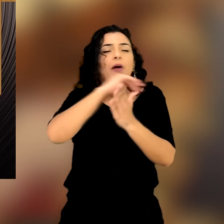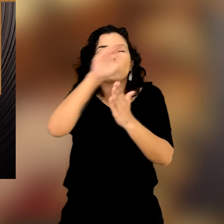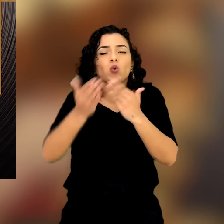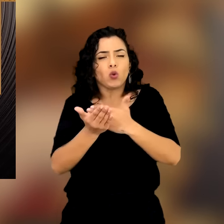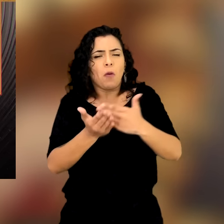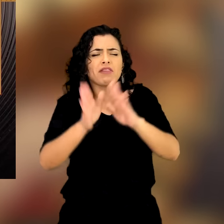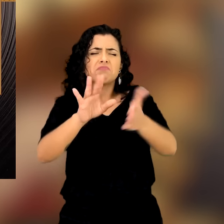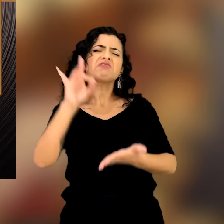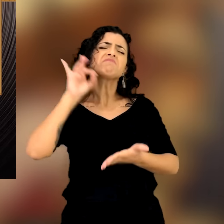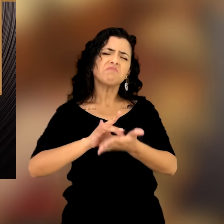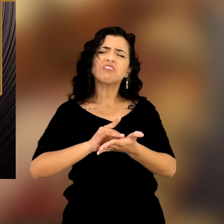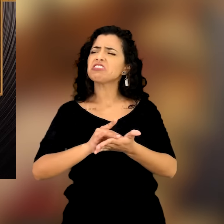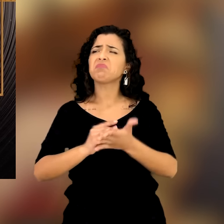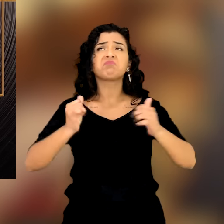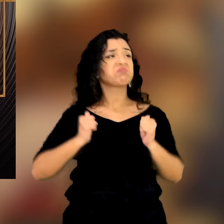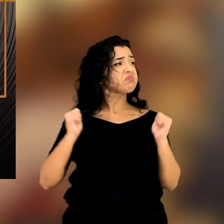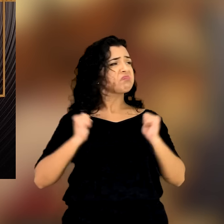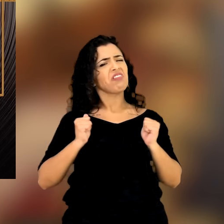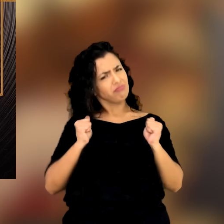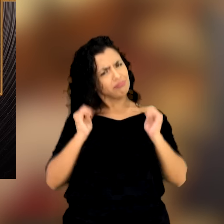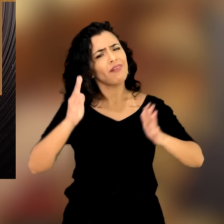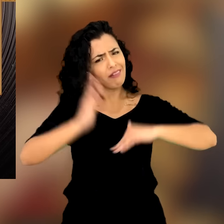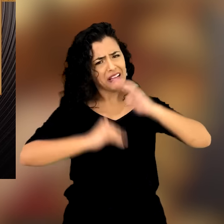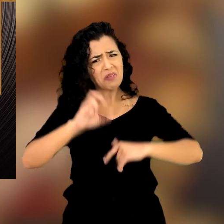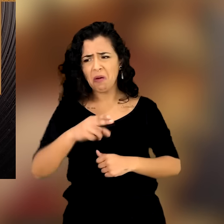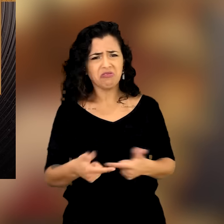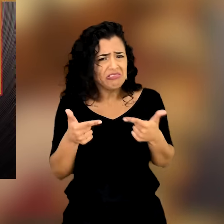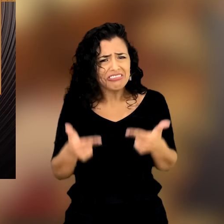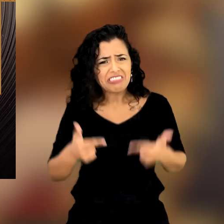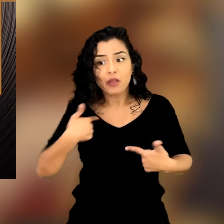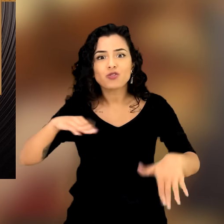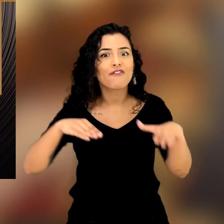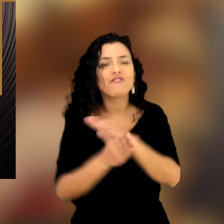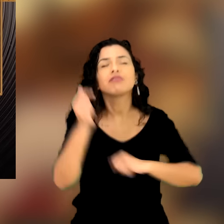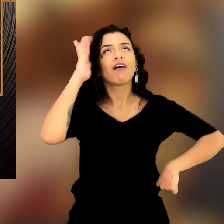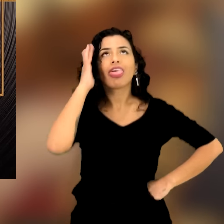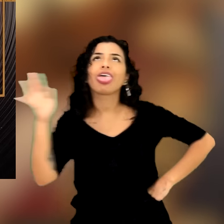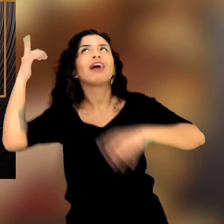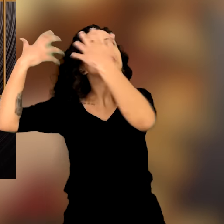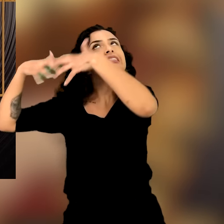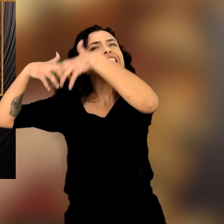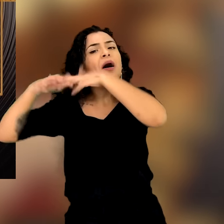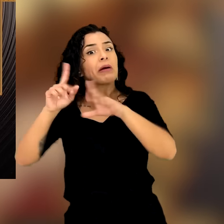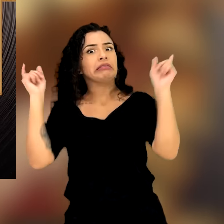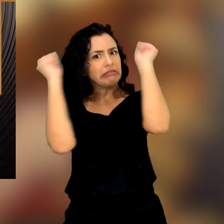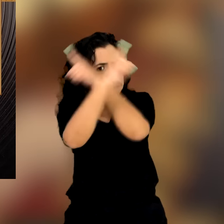E o fato é que seria chato se não fosse o ofício Um vício de transformar escrita em artifício Difícil é fomentar reflexões neste hospício